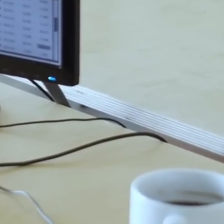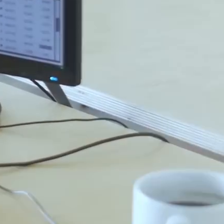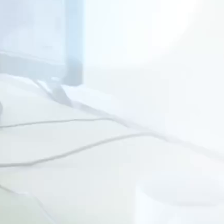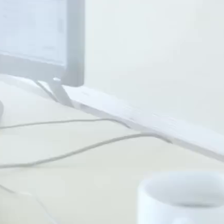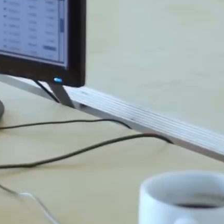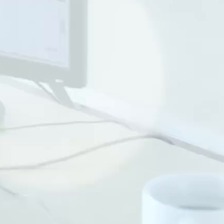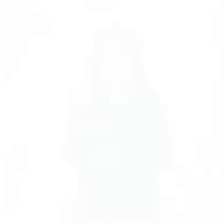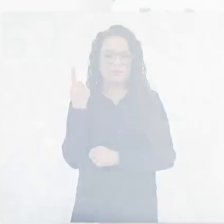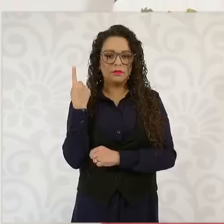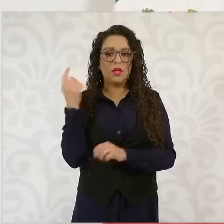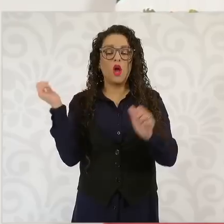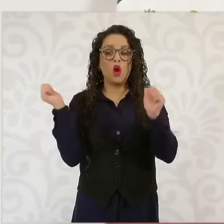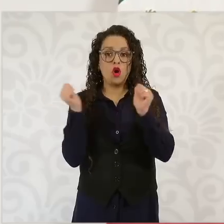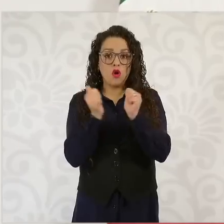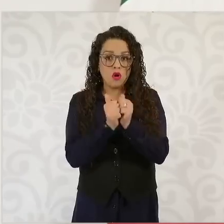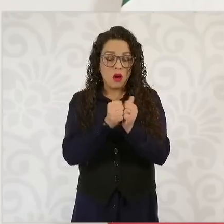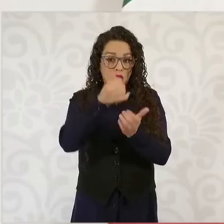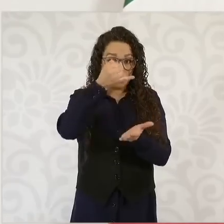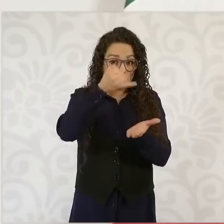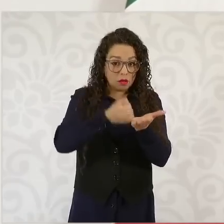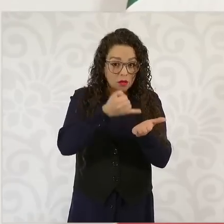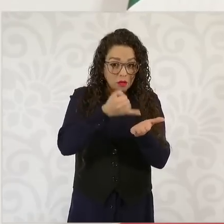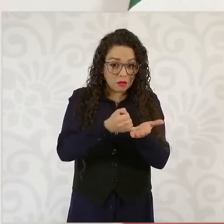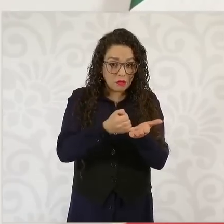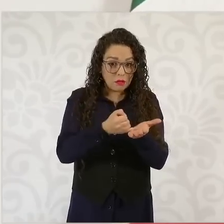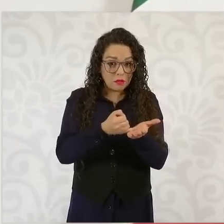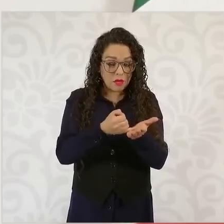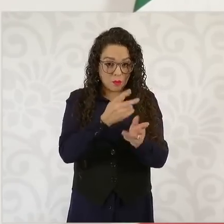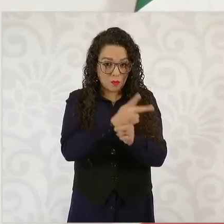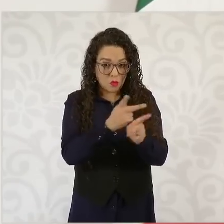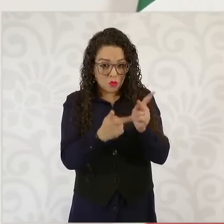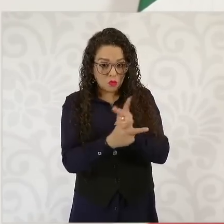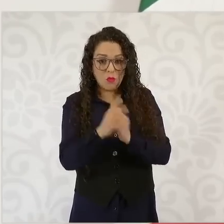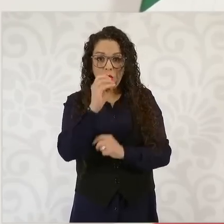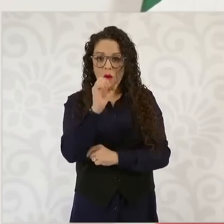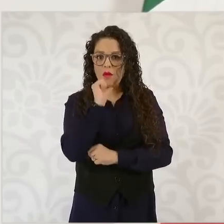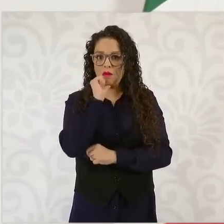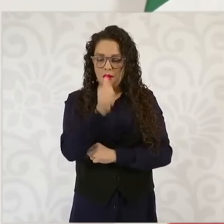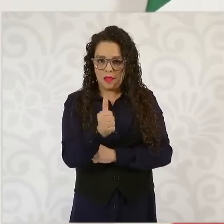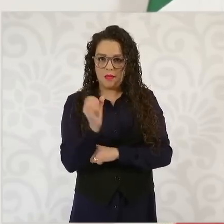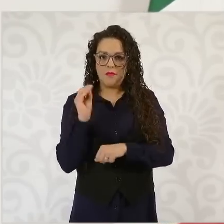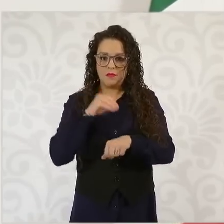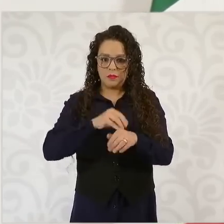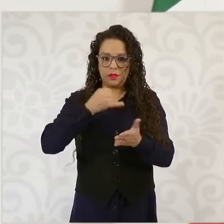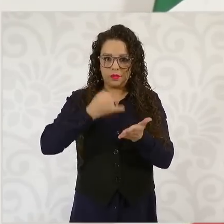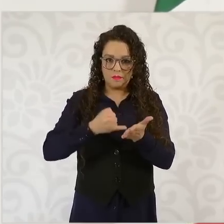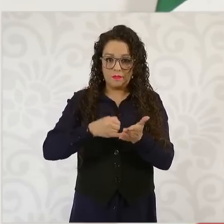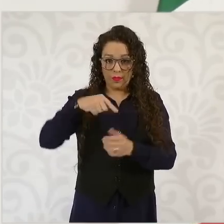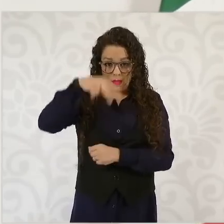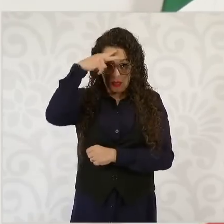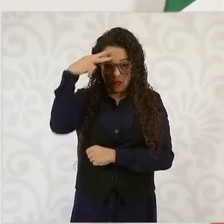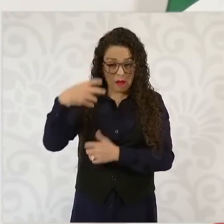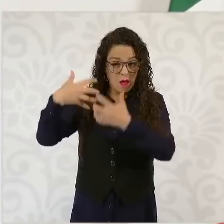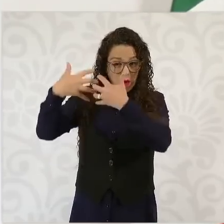señaló que los negociadores seguirán actuando con sangre fría decisión y firmeza para conseguir la